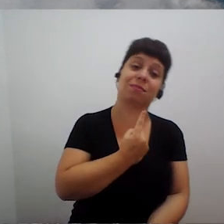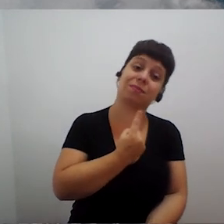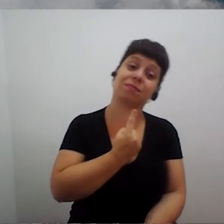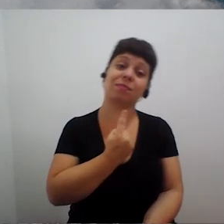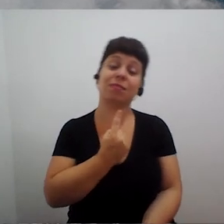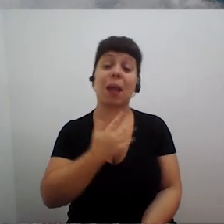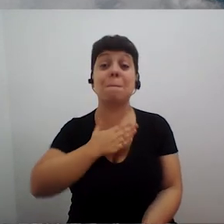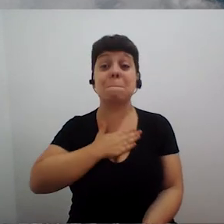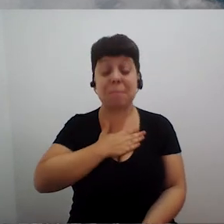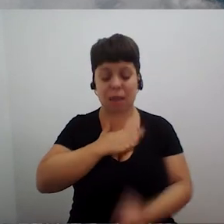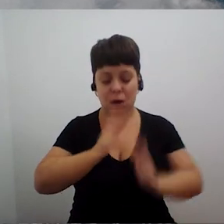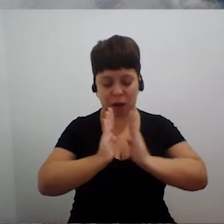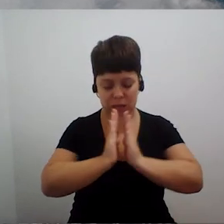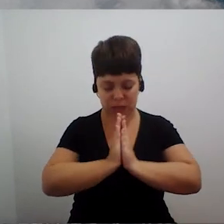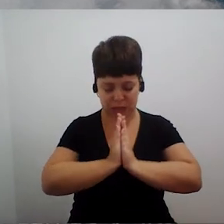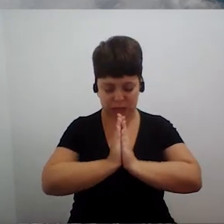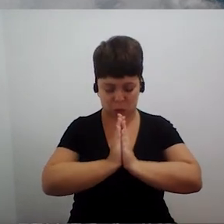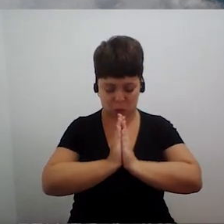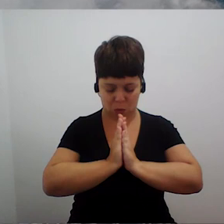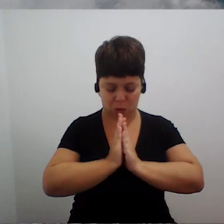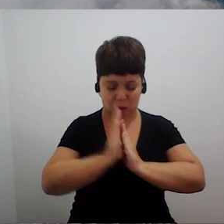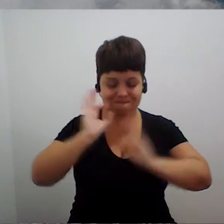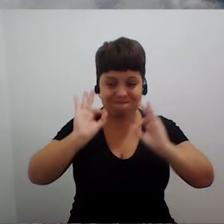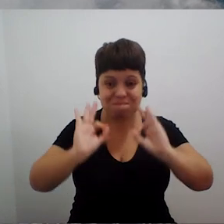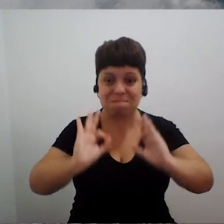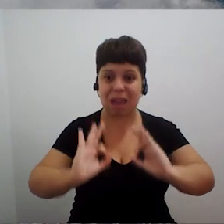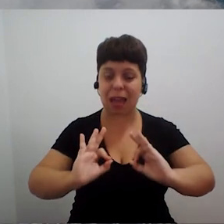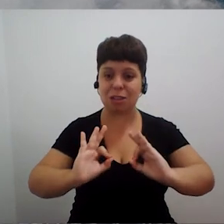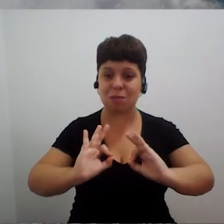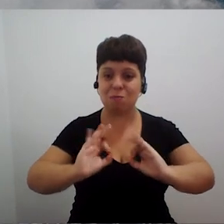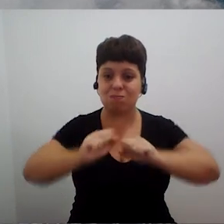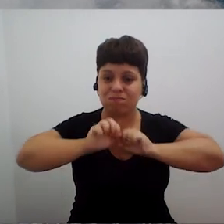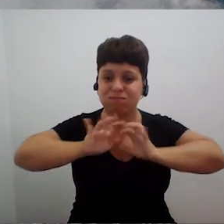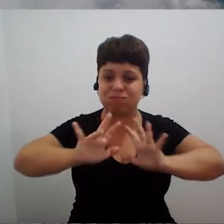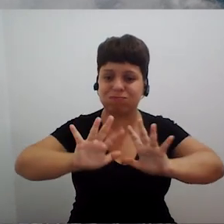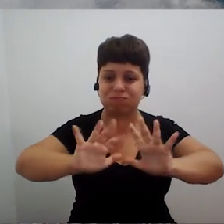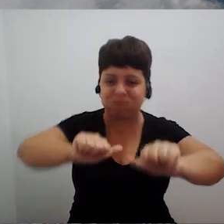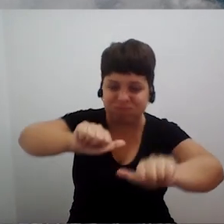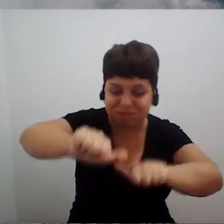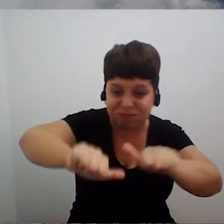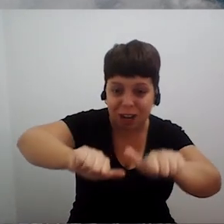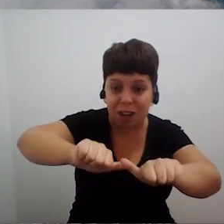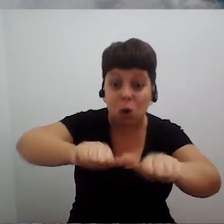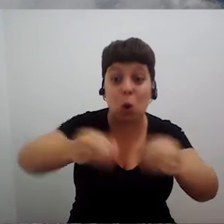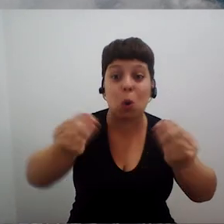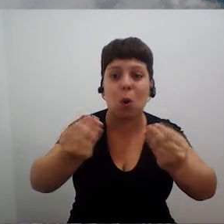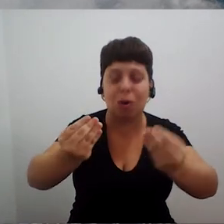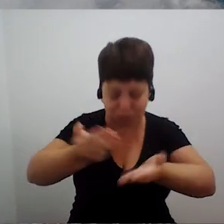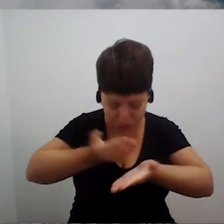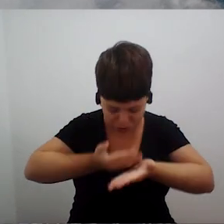Minha oração, só é real transformação